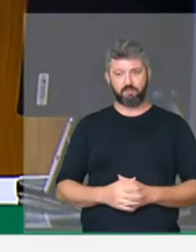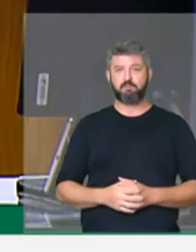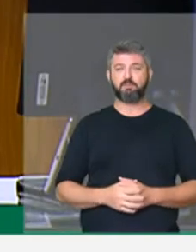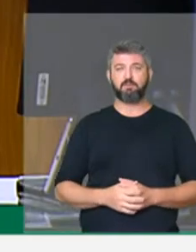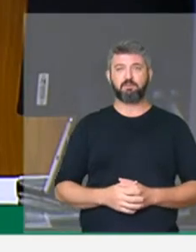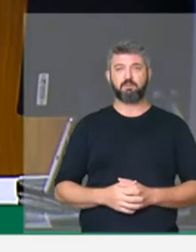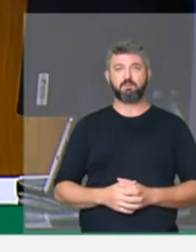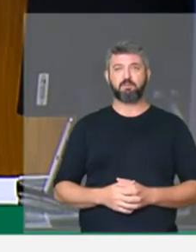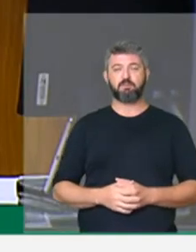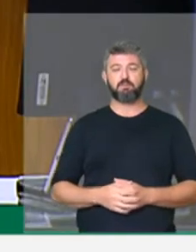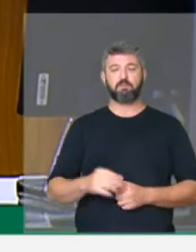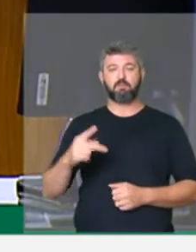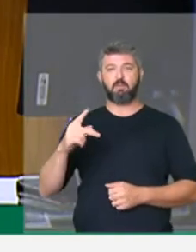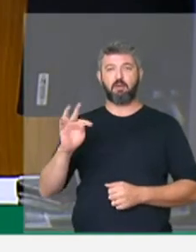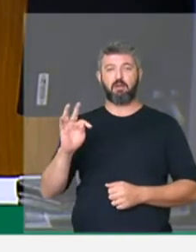FORAM ADMITIDAS EMENDAS... QUE PODEM TER LASTRO